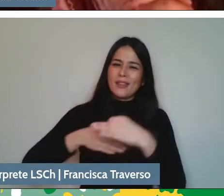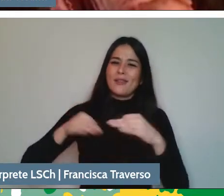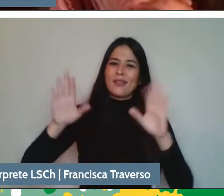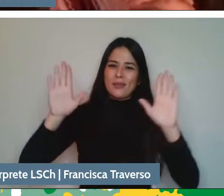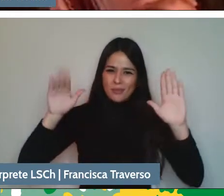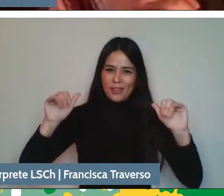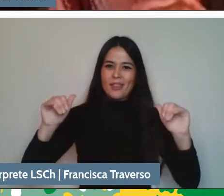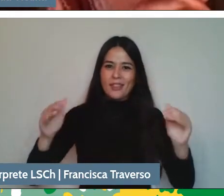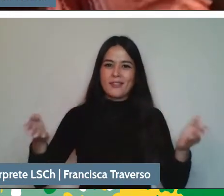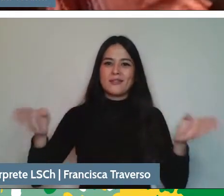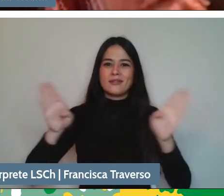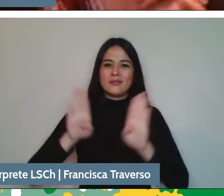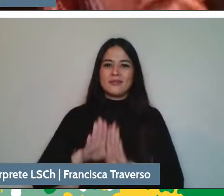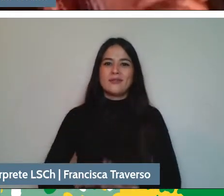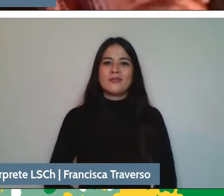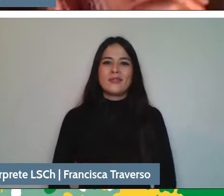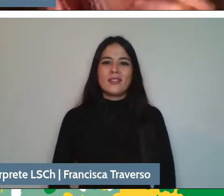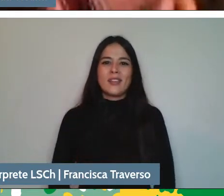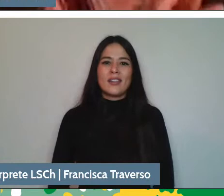Sí. Muchísimas gracias, Voluspa,